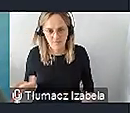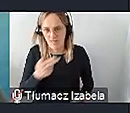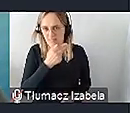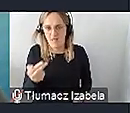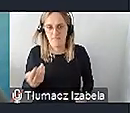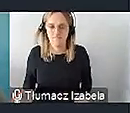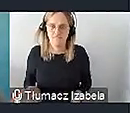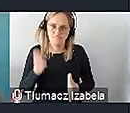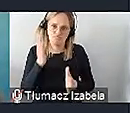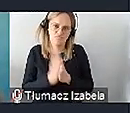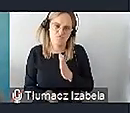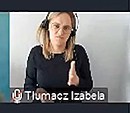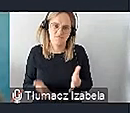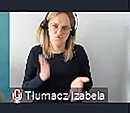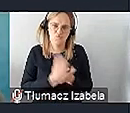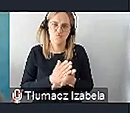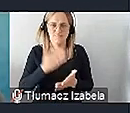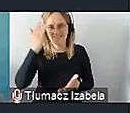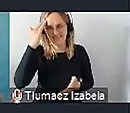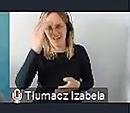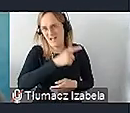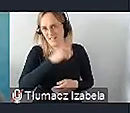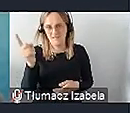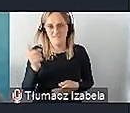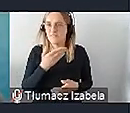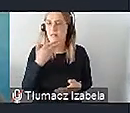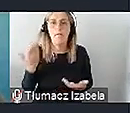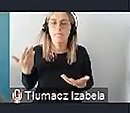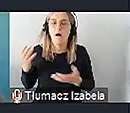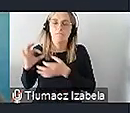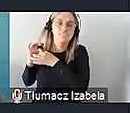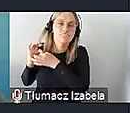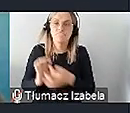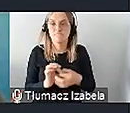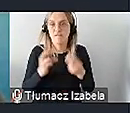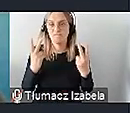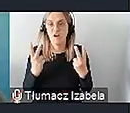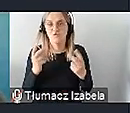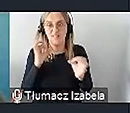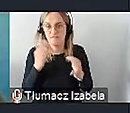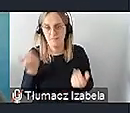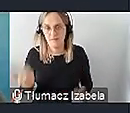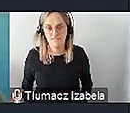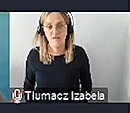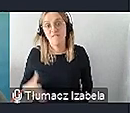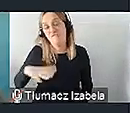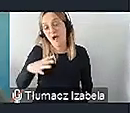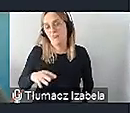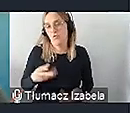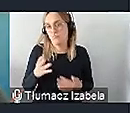bo jest po prostu opatrzony albo nie niesie ze sobą żadnej ważnej informacji. Dlatego warto budować metafory.